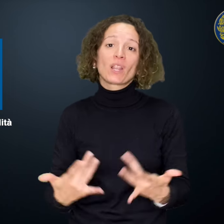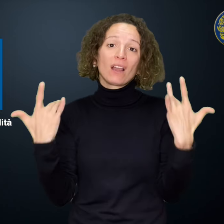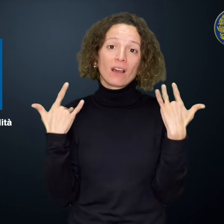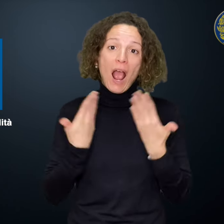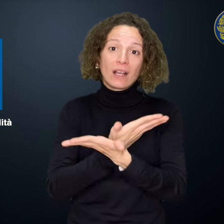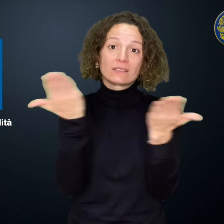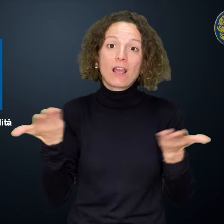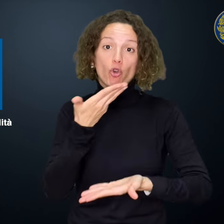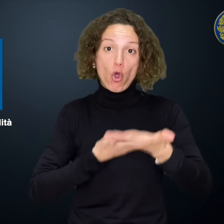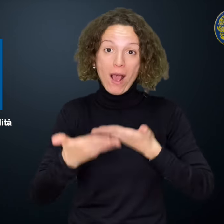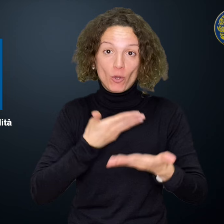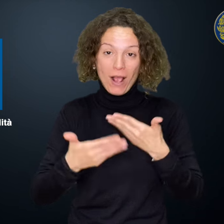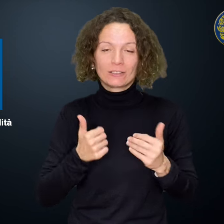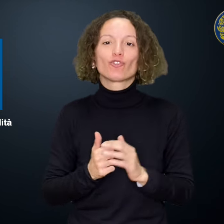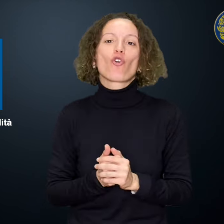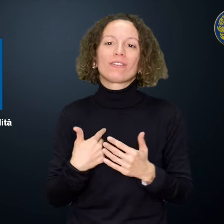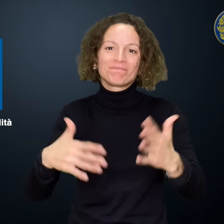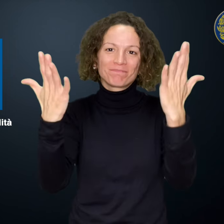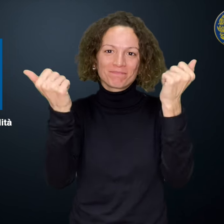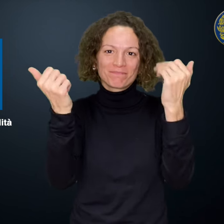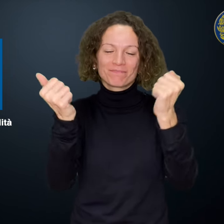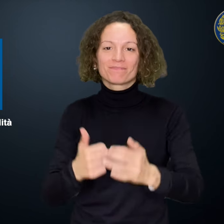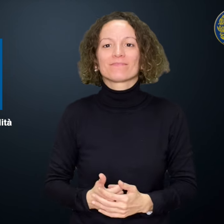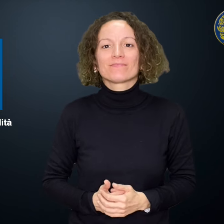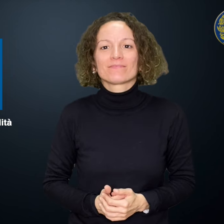Grazie peer la collaborazione e saluti